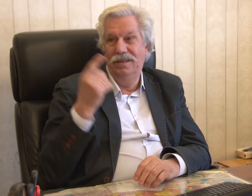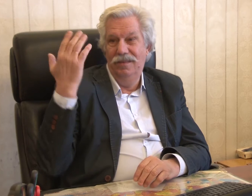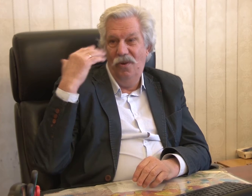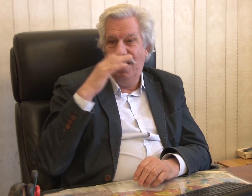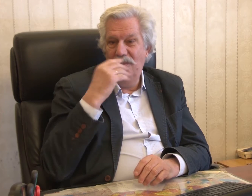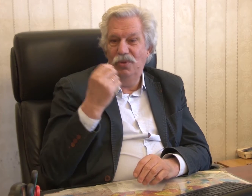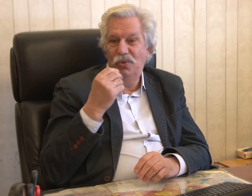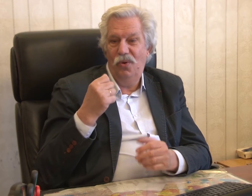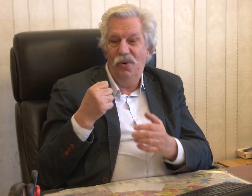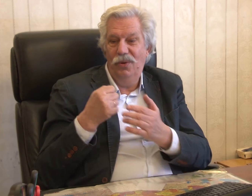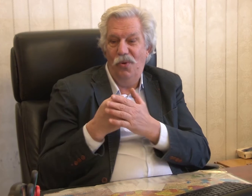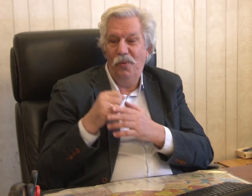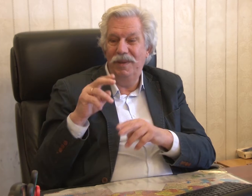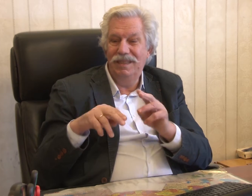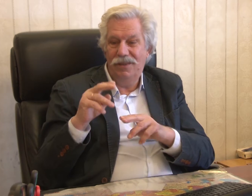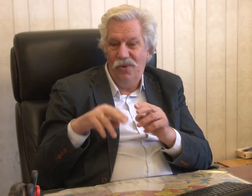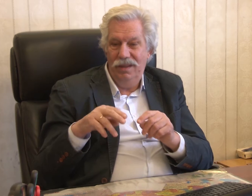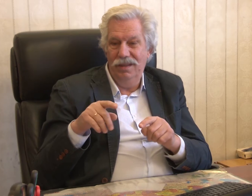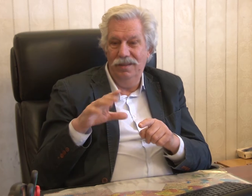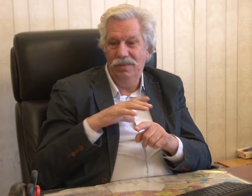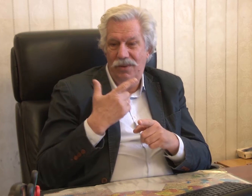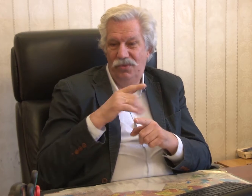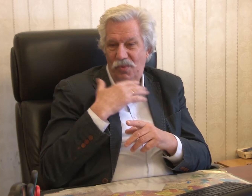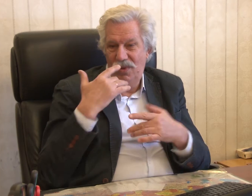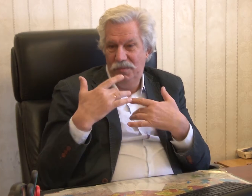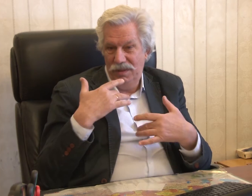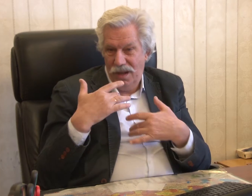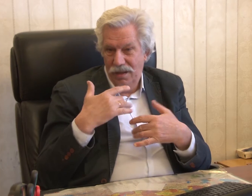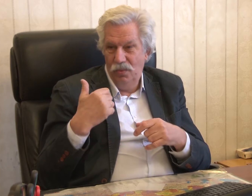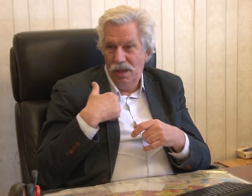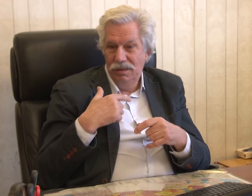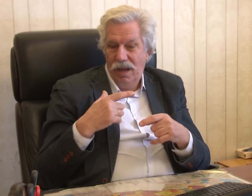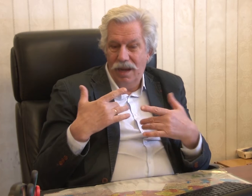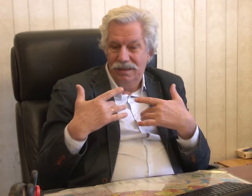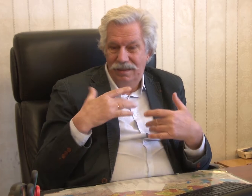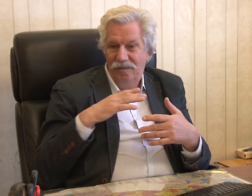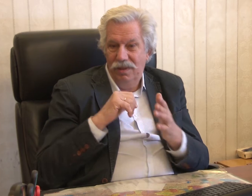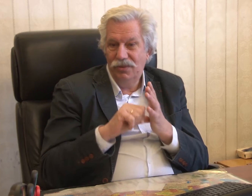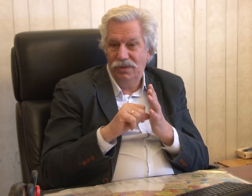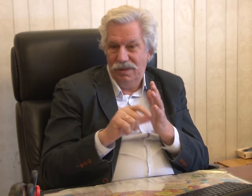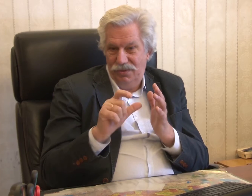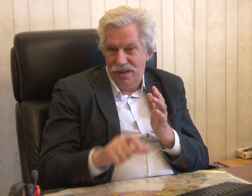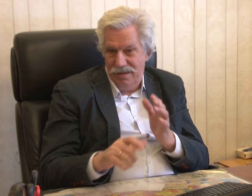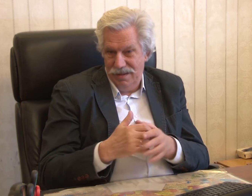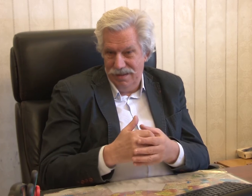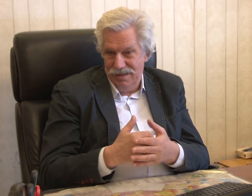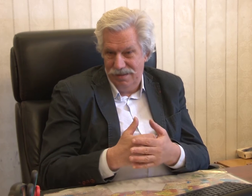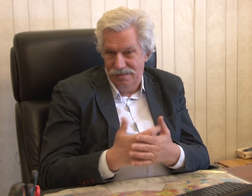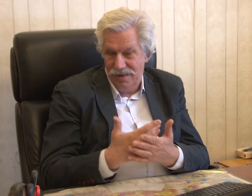до перестройки шло много спектаклей. Актерский состав состоял из 60 человек,